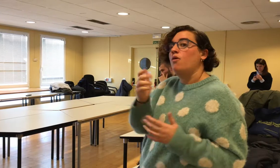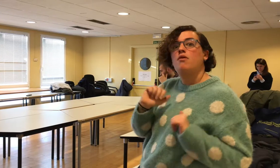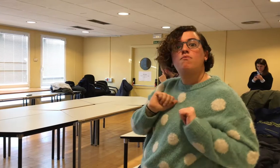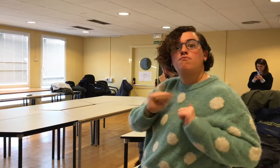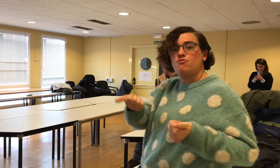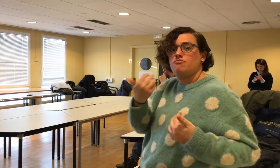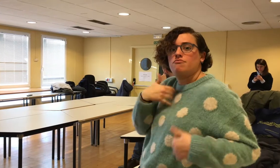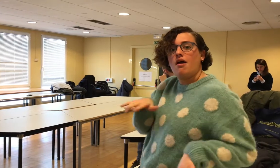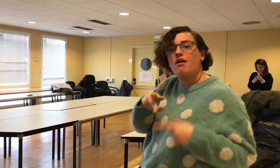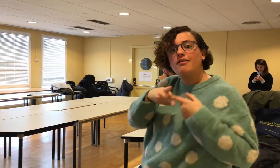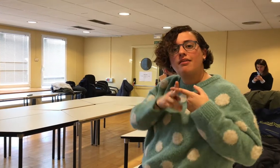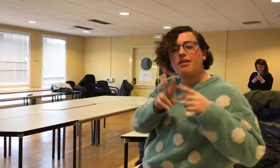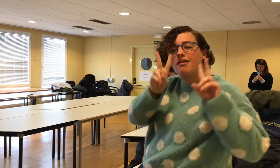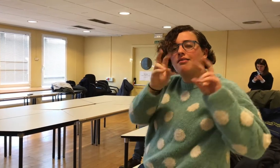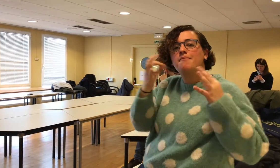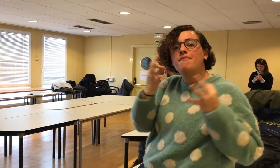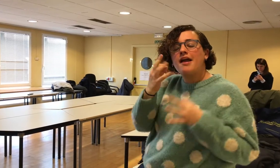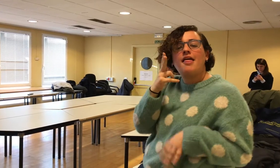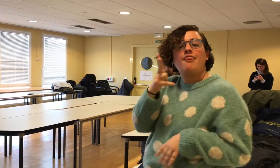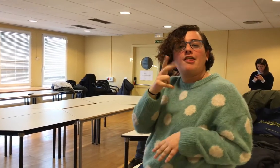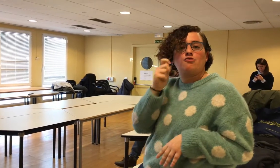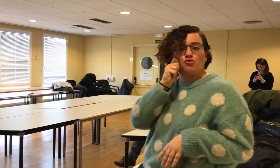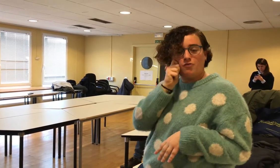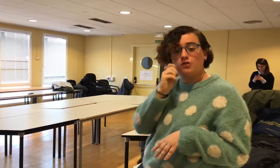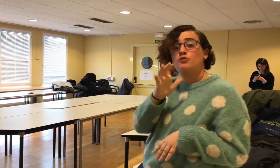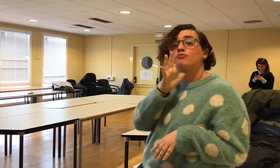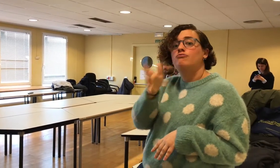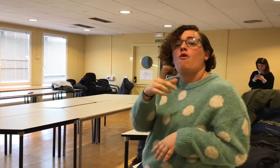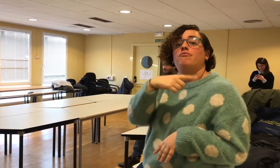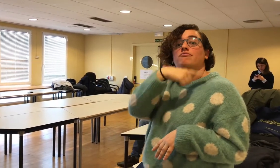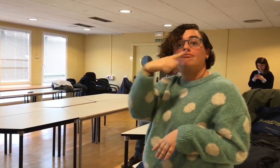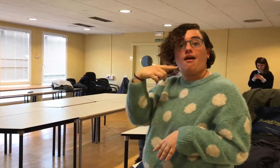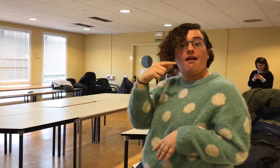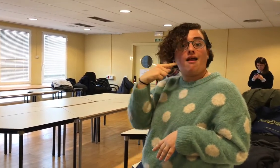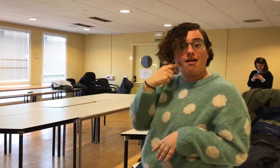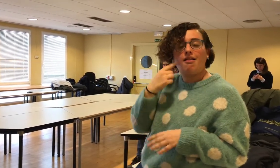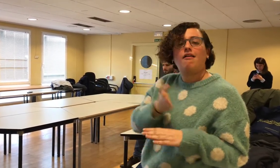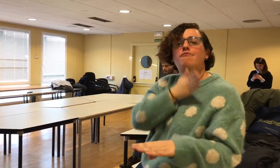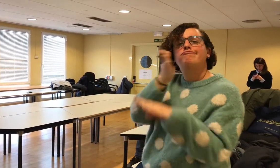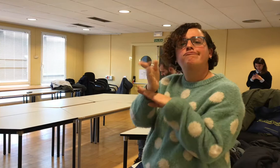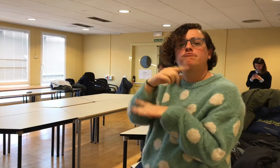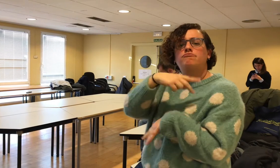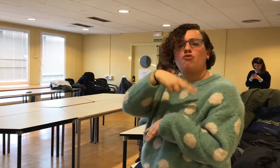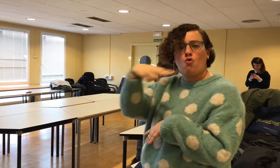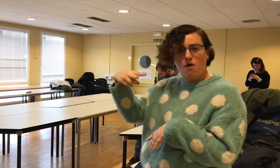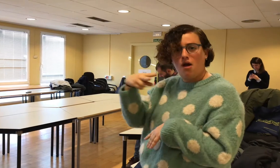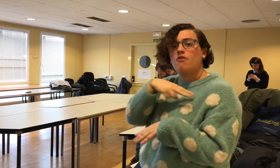Ahora dará comienzo un taller que abordará los Derechos Humanos, tras la formación recibida por Ana y Natalia en Noruega.